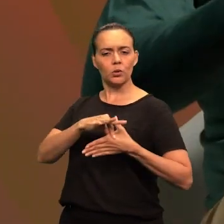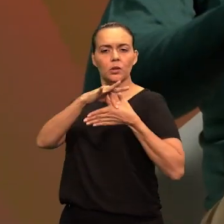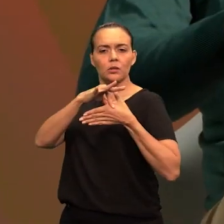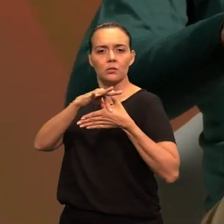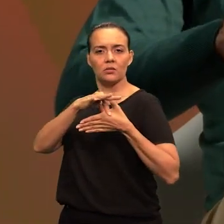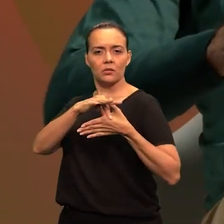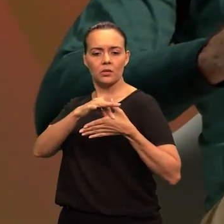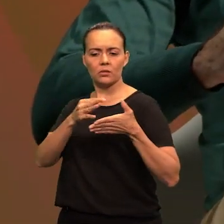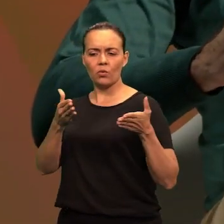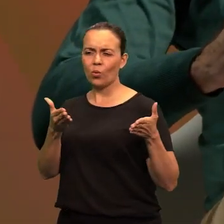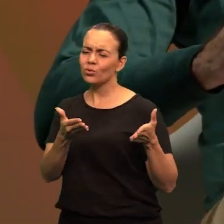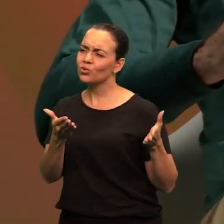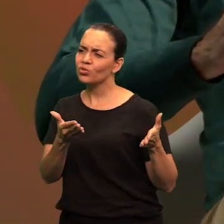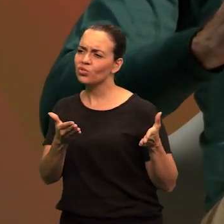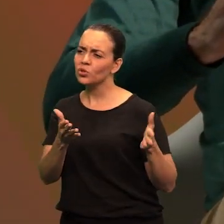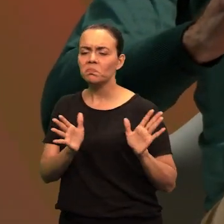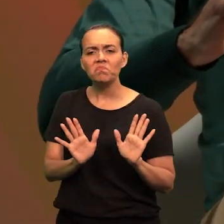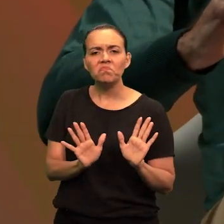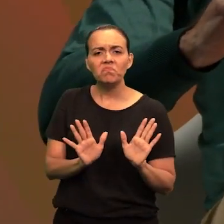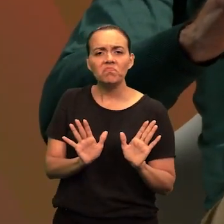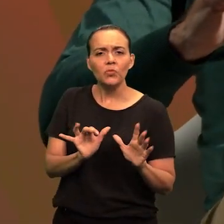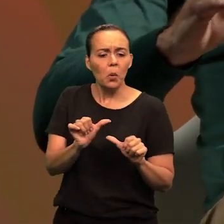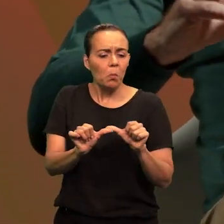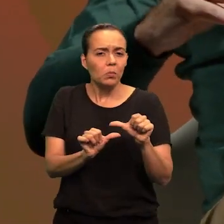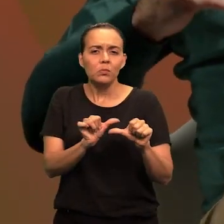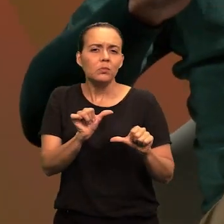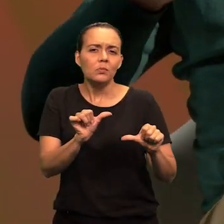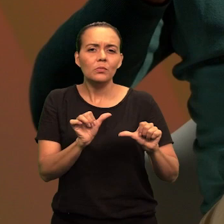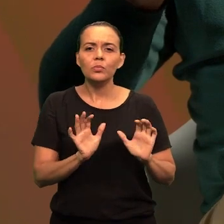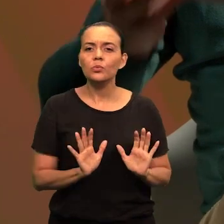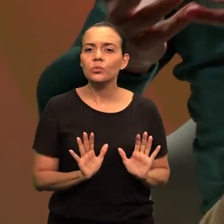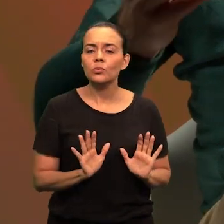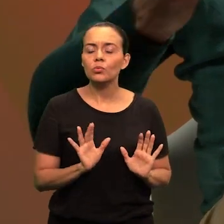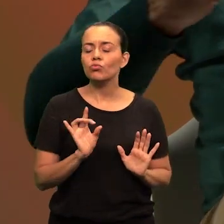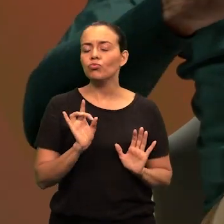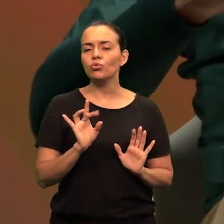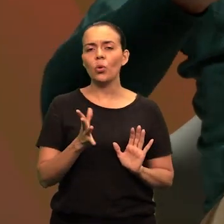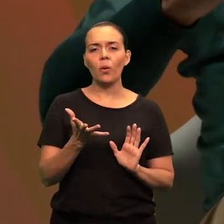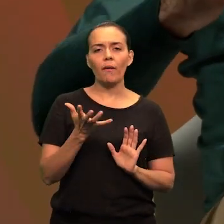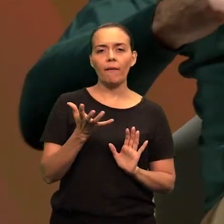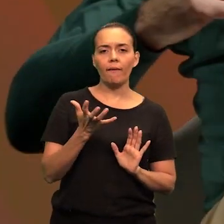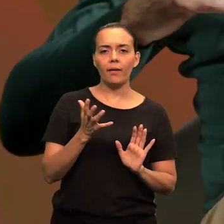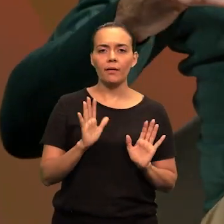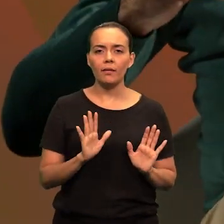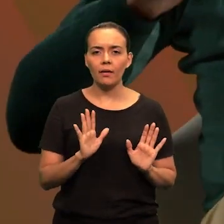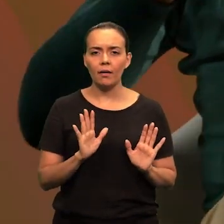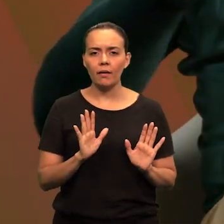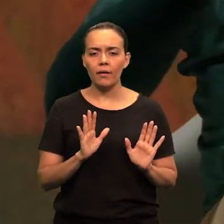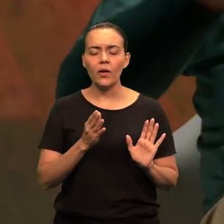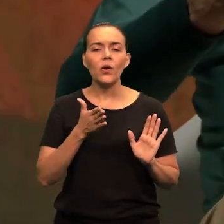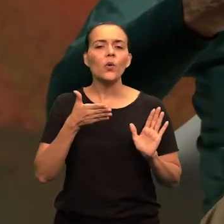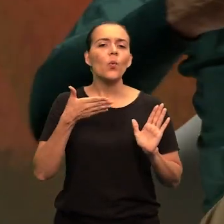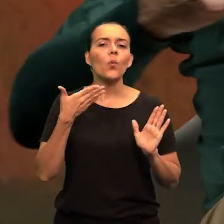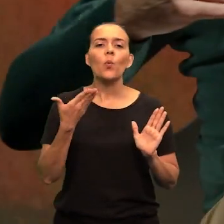esse sentido de glória, hoje, passou a ser trocado por pura e simplesmente ter um embate